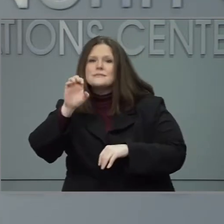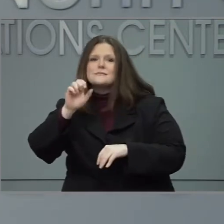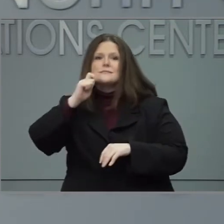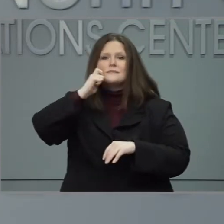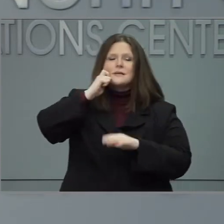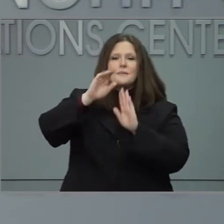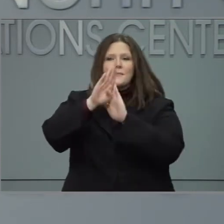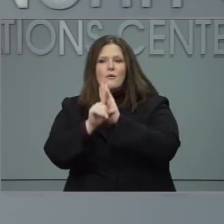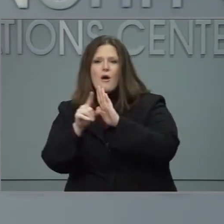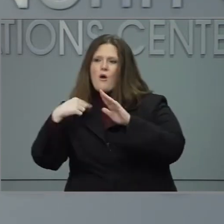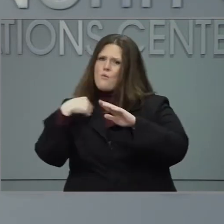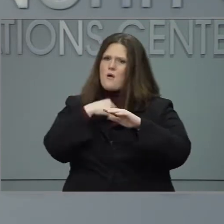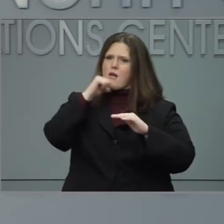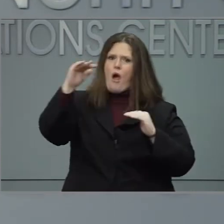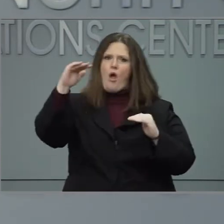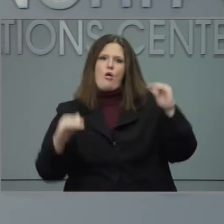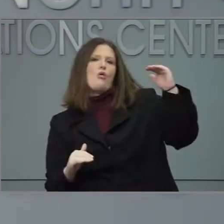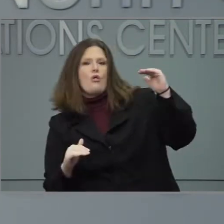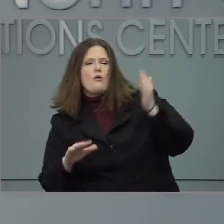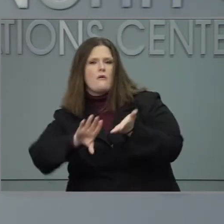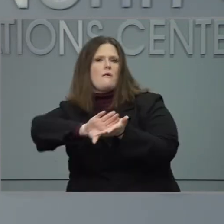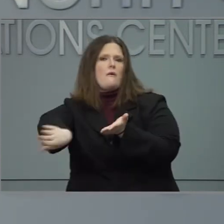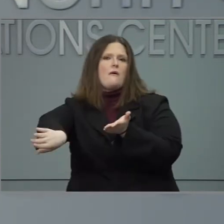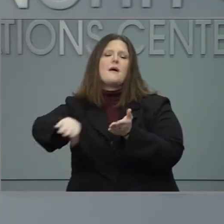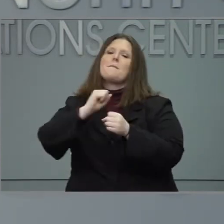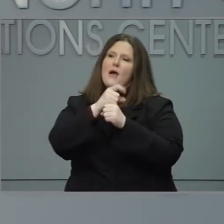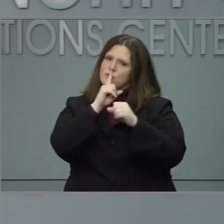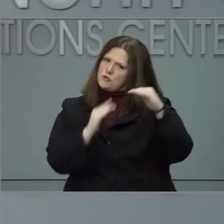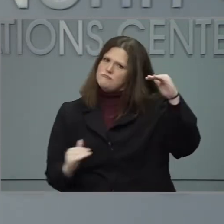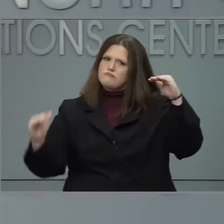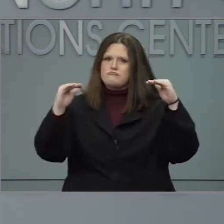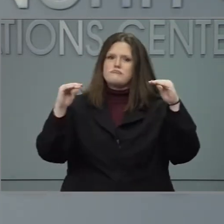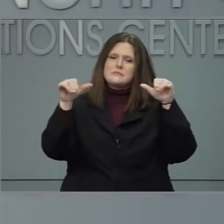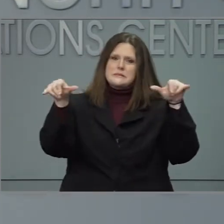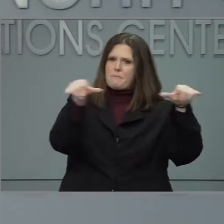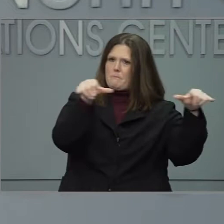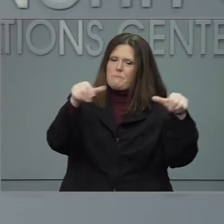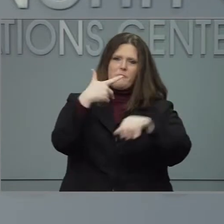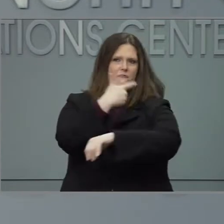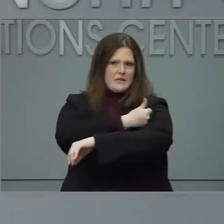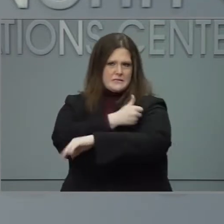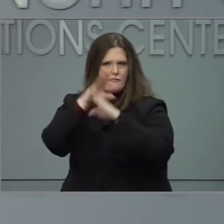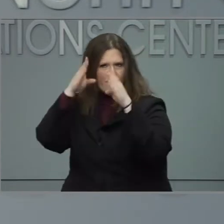reflejan nuestra población y que estamos llegando antes comunidades desatendidas el día